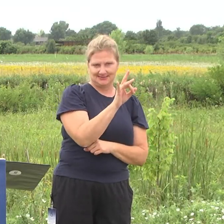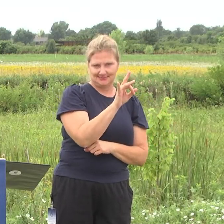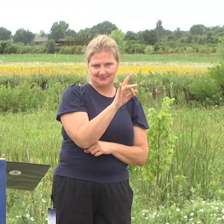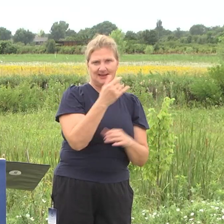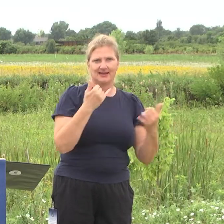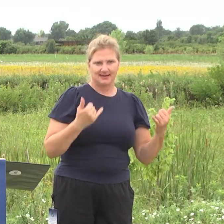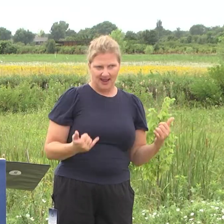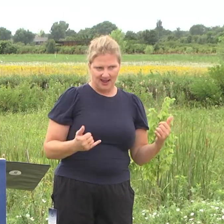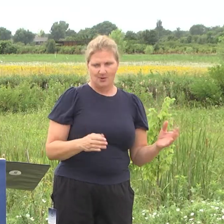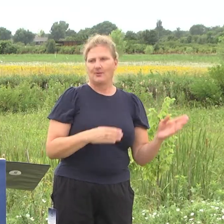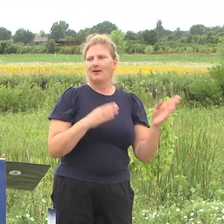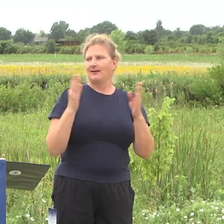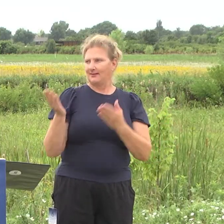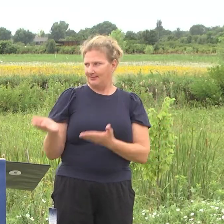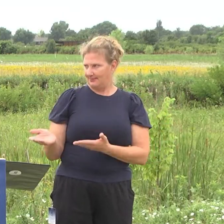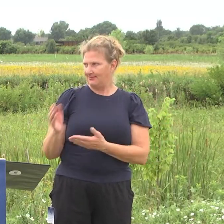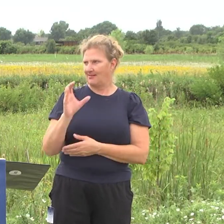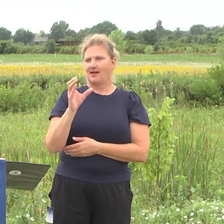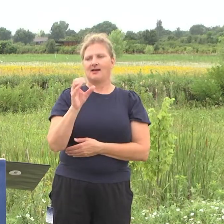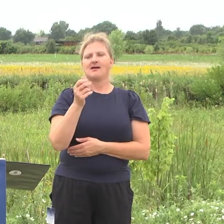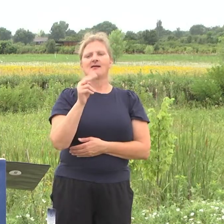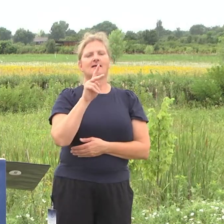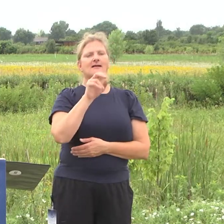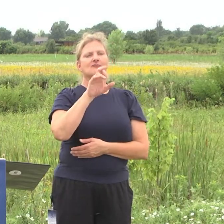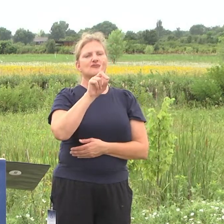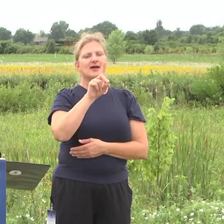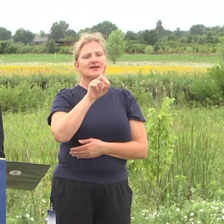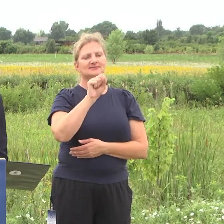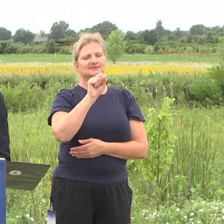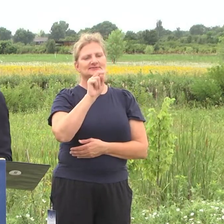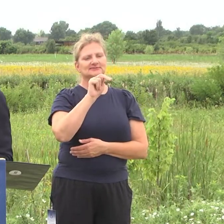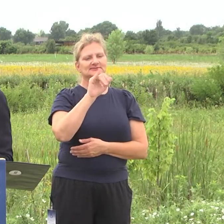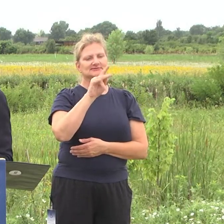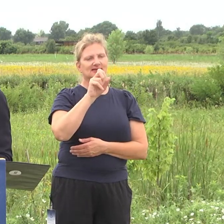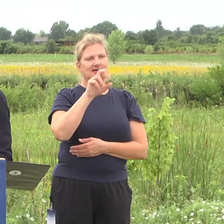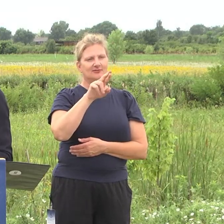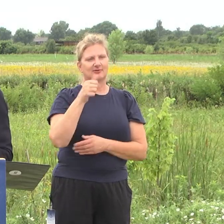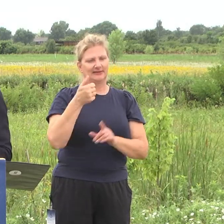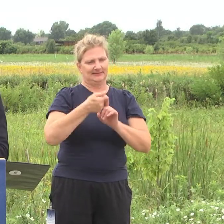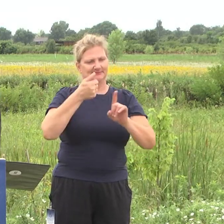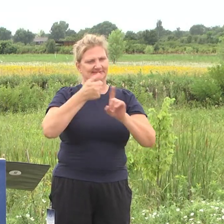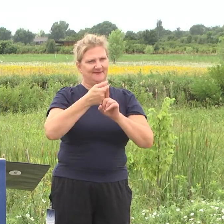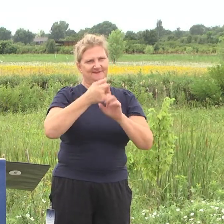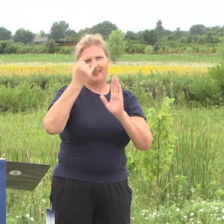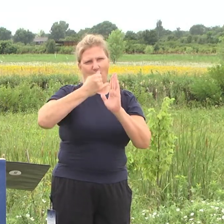Conrad Snder para que comparta más sobre su trabajo en este parque. Conrad también está diseñando el